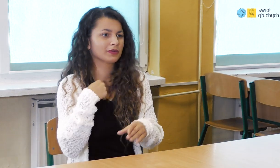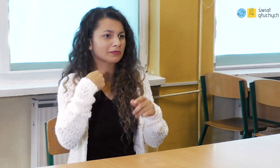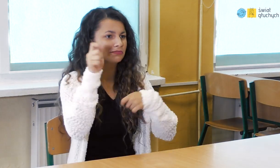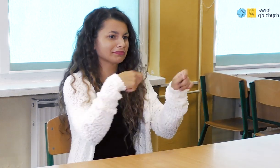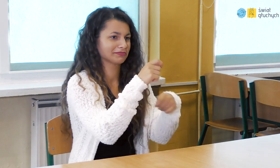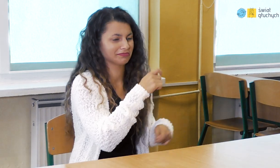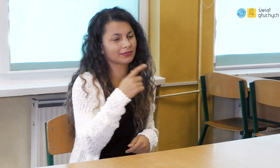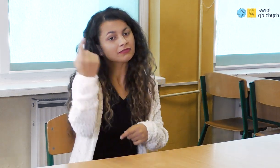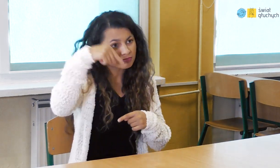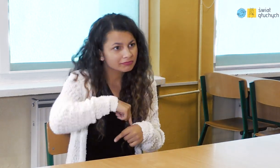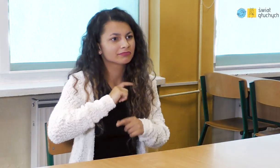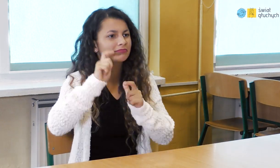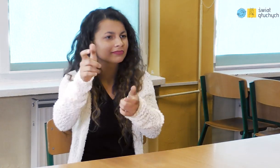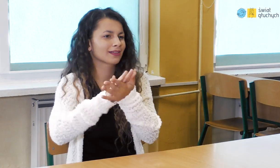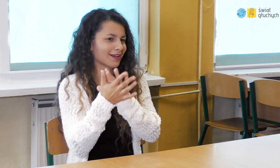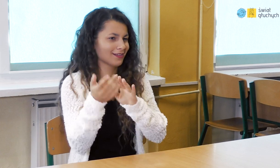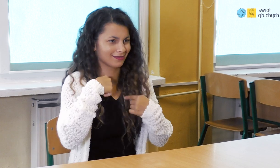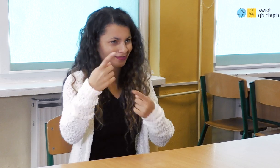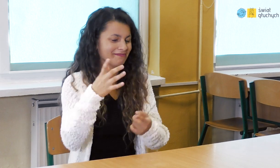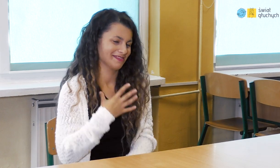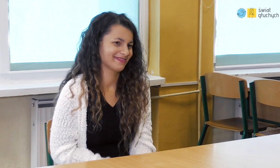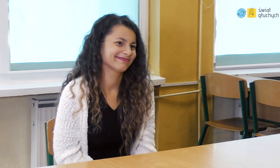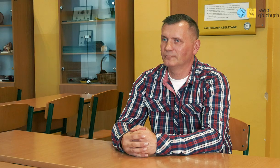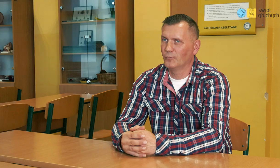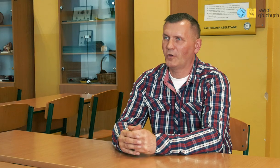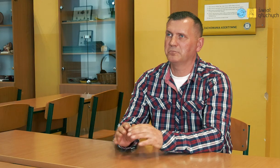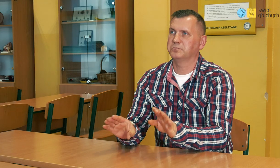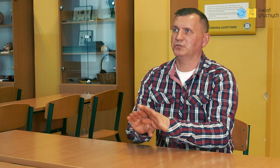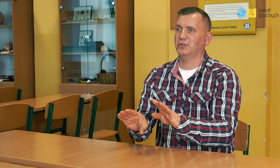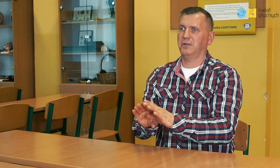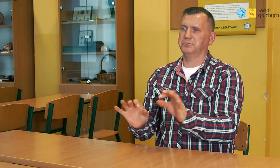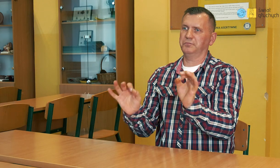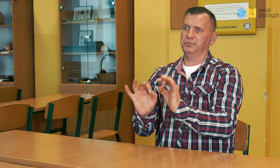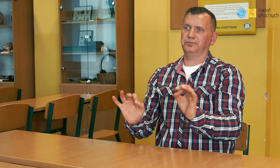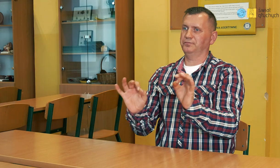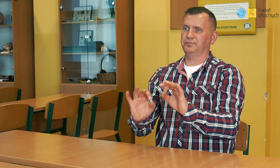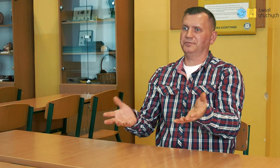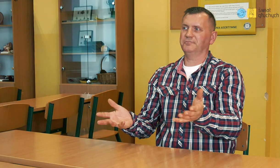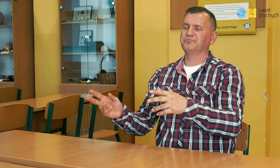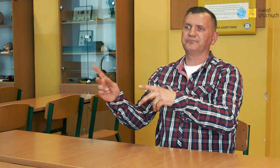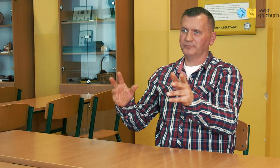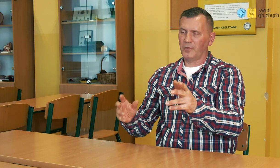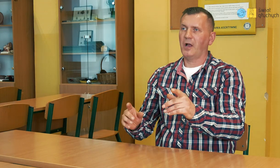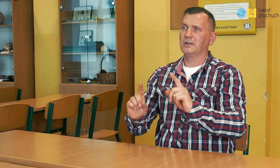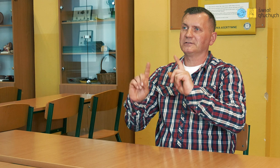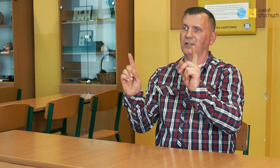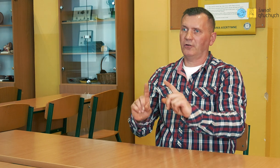W I i II klasie albo my jeździliśmy na mecze, albo mecze odbywały się u nas. W podstawówce nie jeździłem na olimpiady.